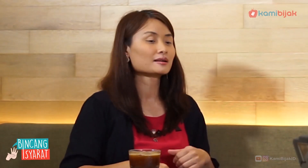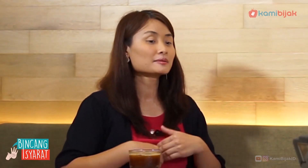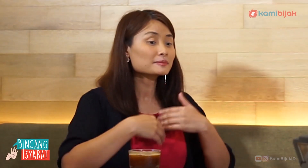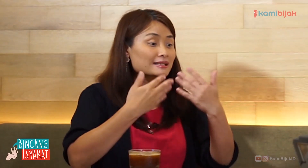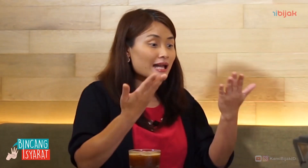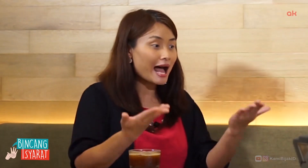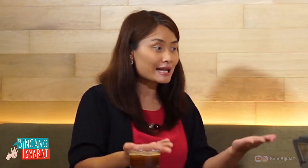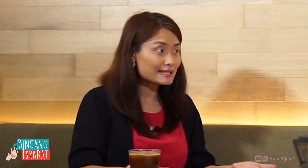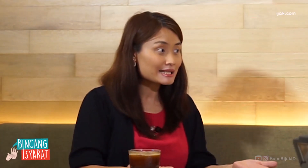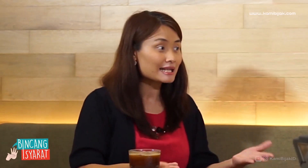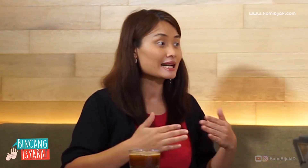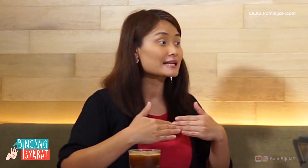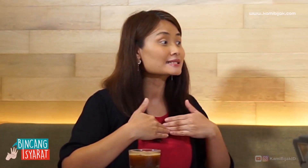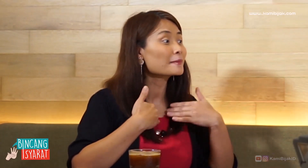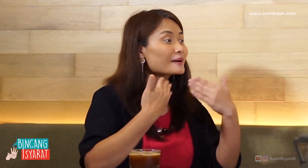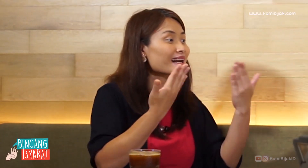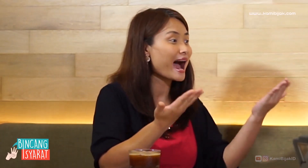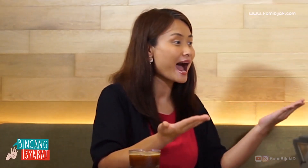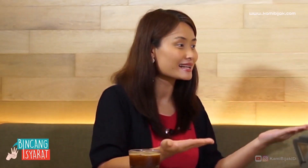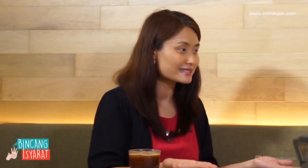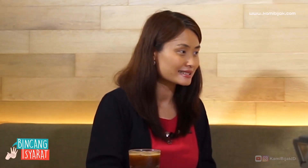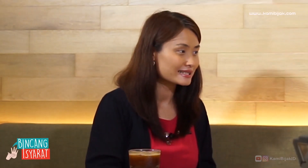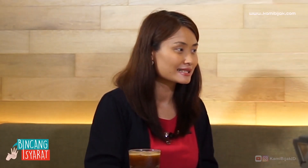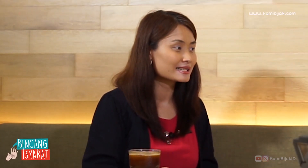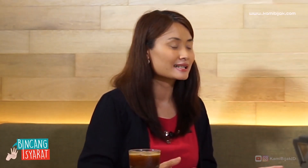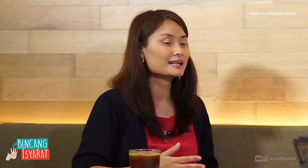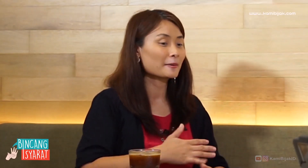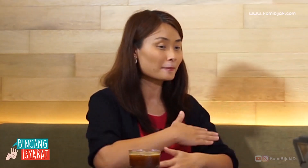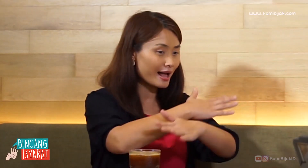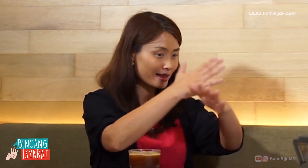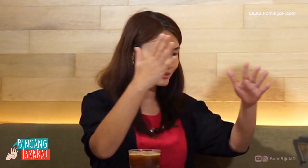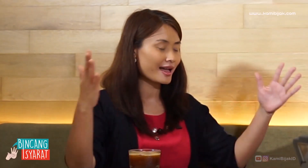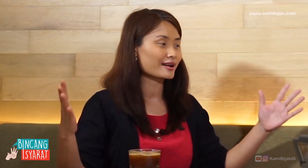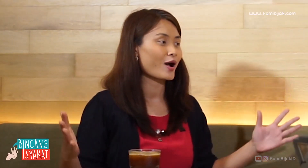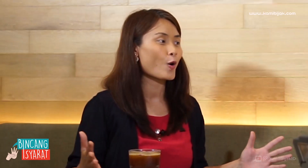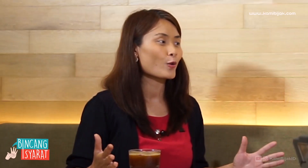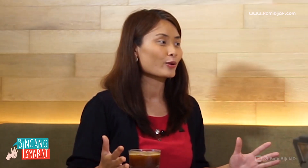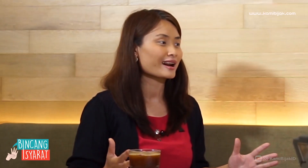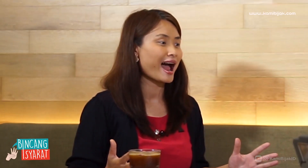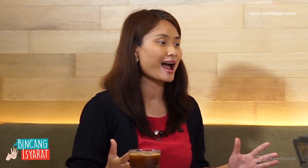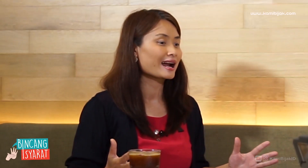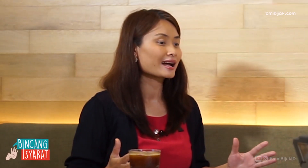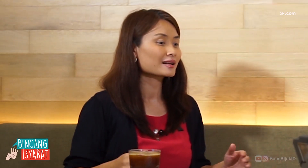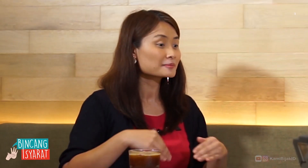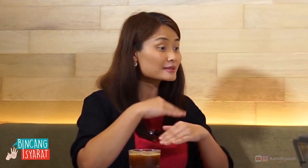Menjadi inspiratif bagi banyak orang